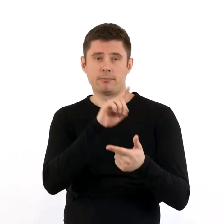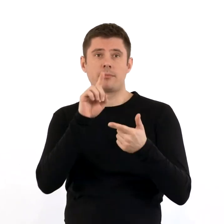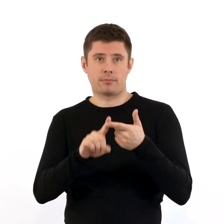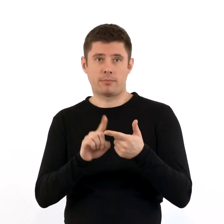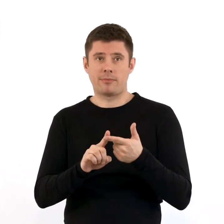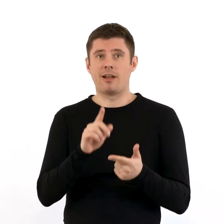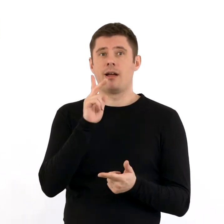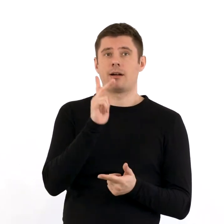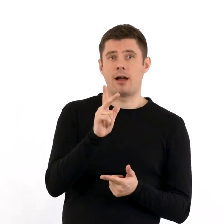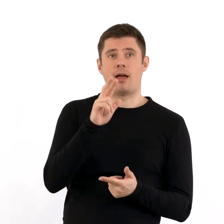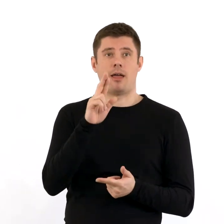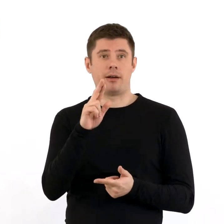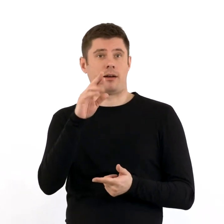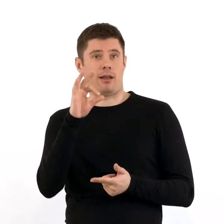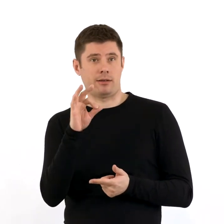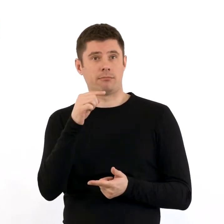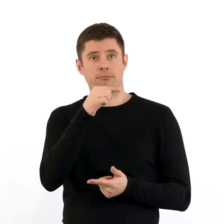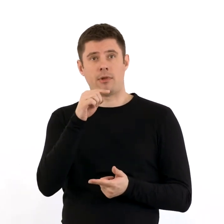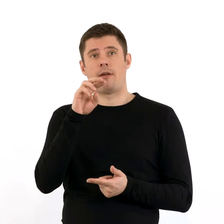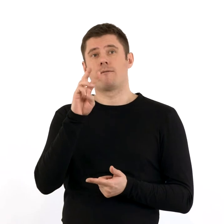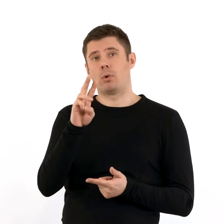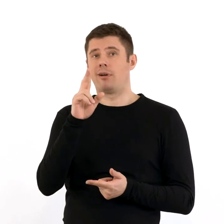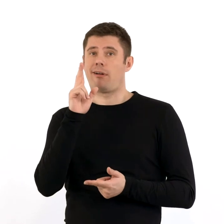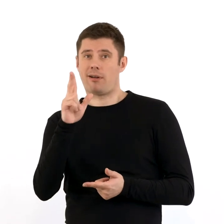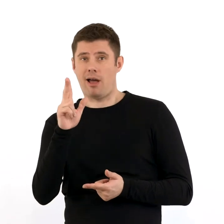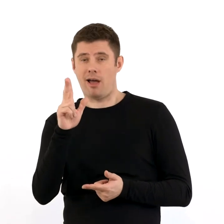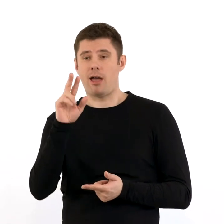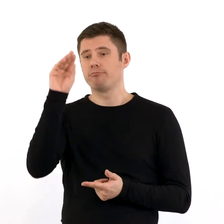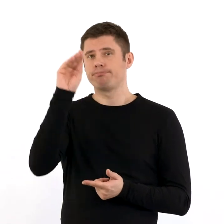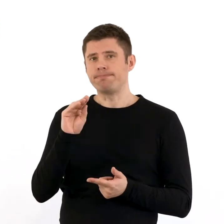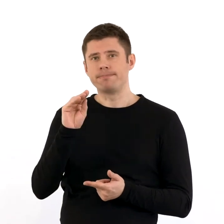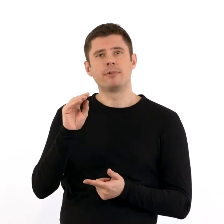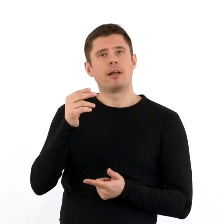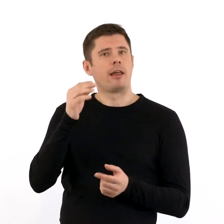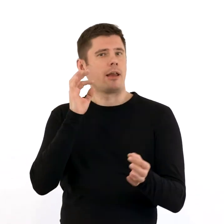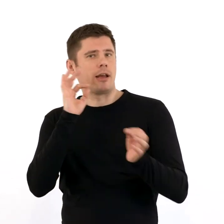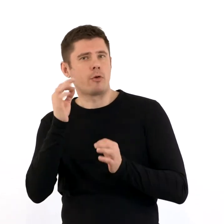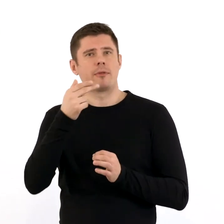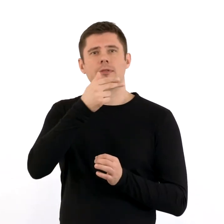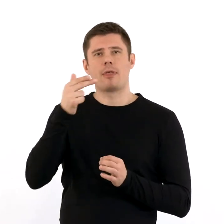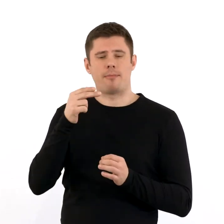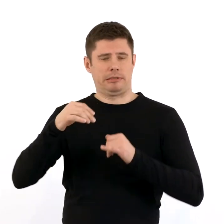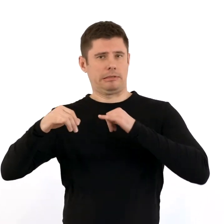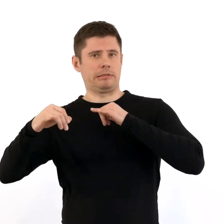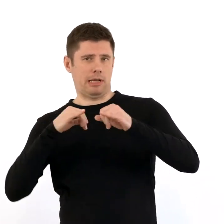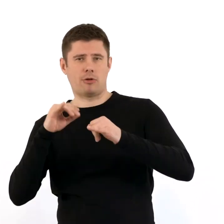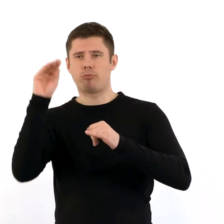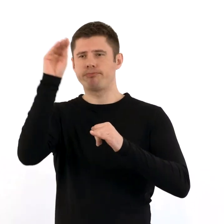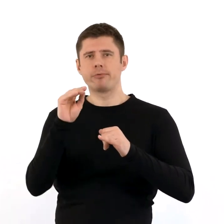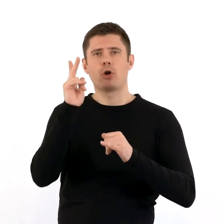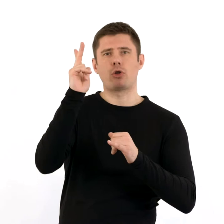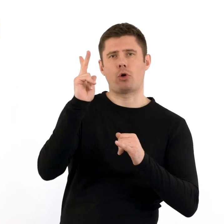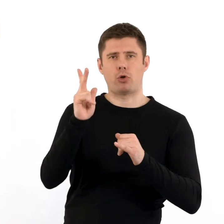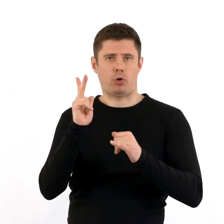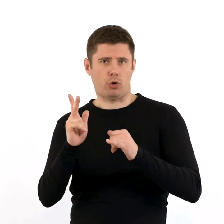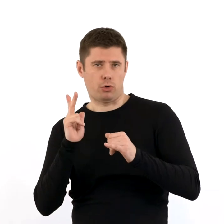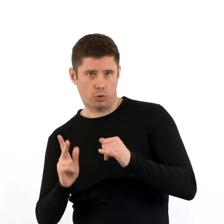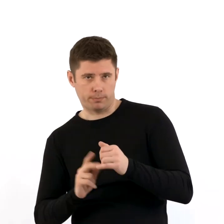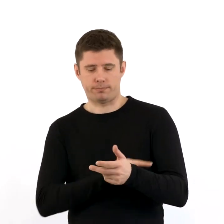KRS-WK – zgłoszenie składu zarządu;